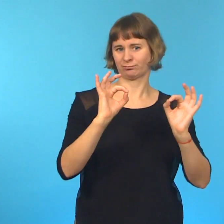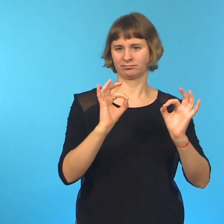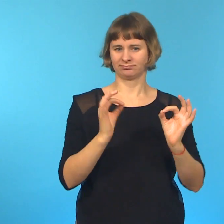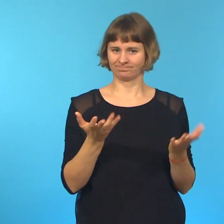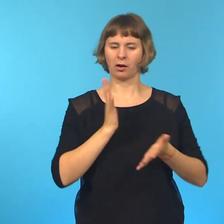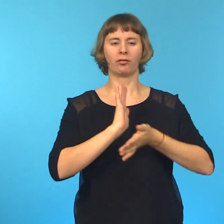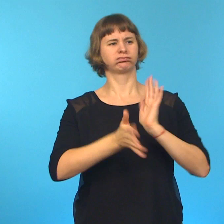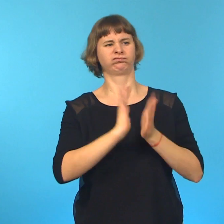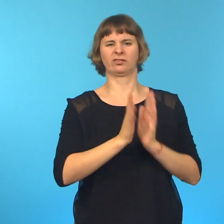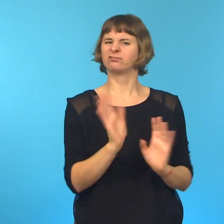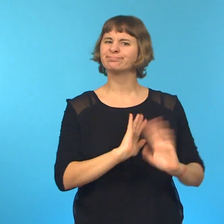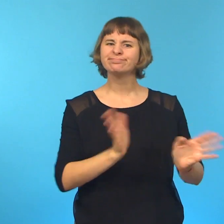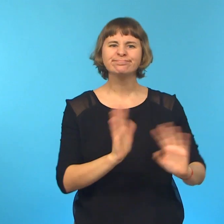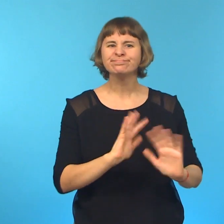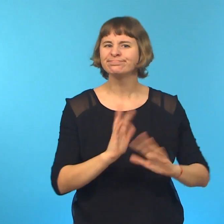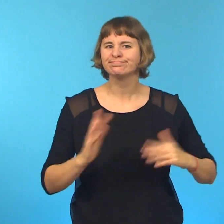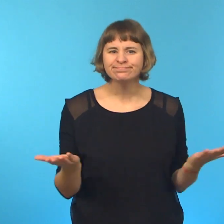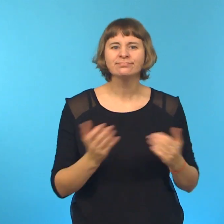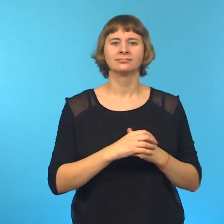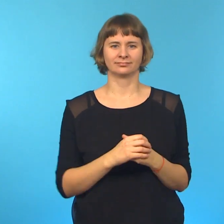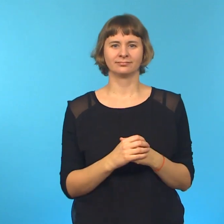o ne tikrąja lietuvių gestų kalba.